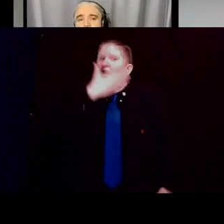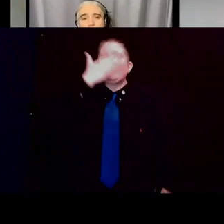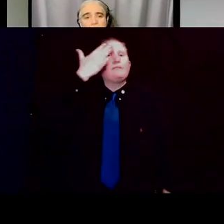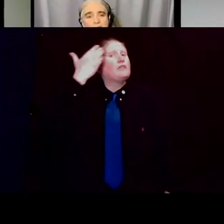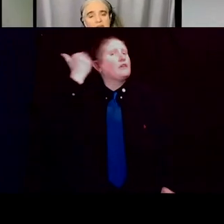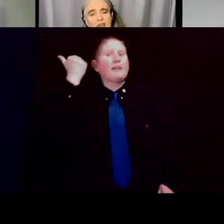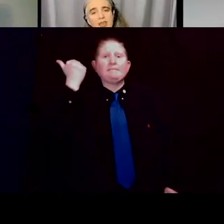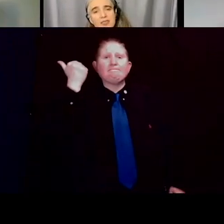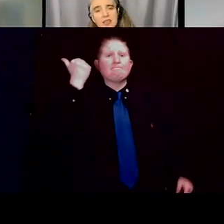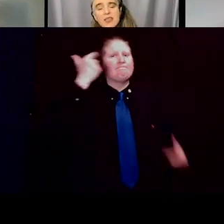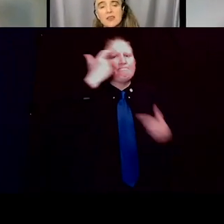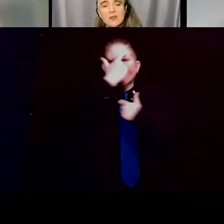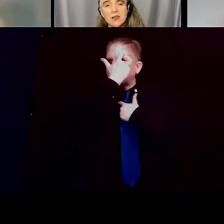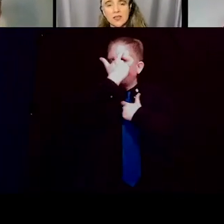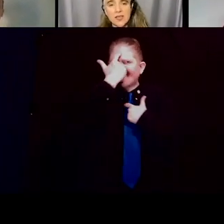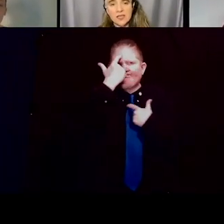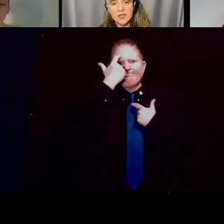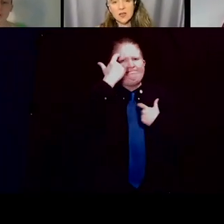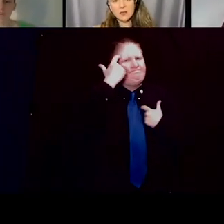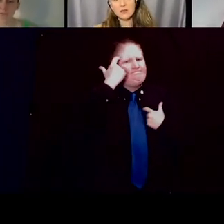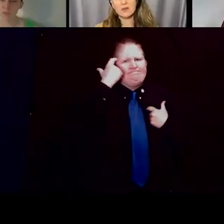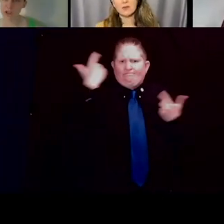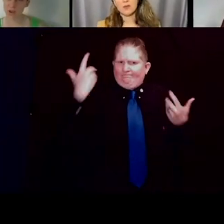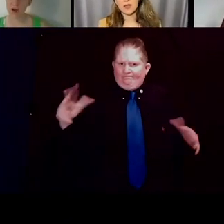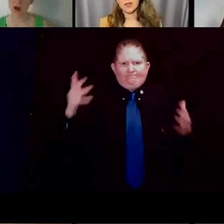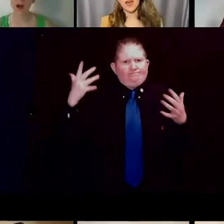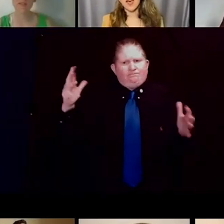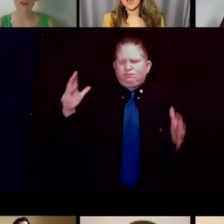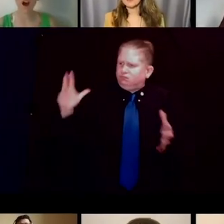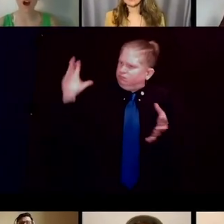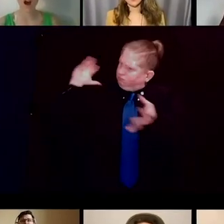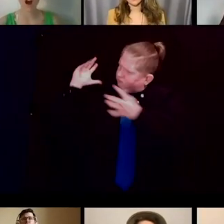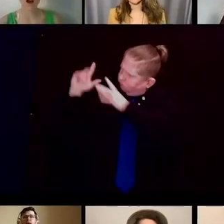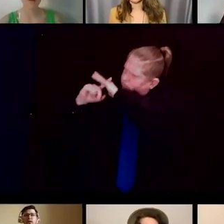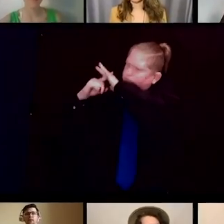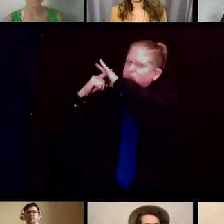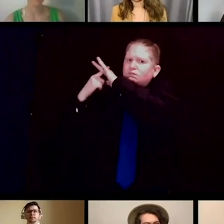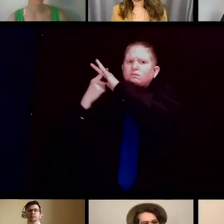No olvidaré, olvidaré oh de donde vengo